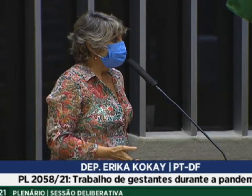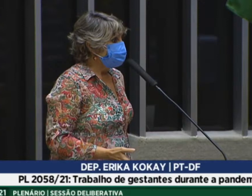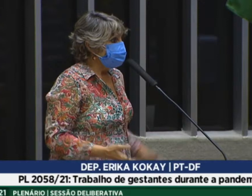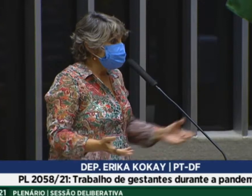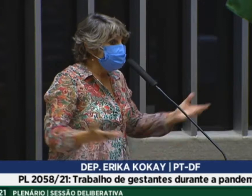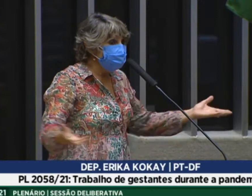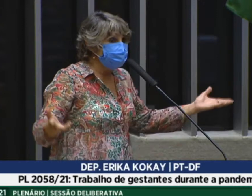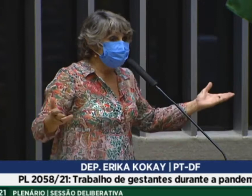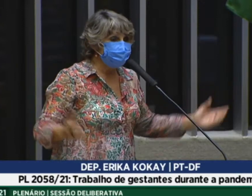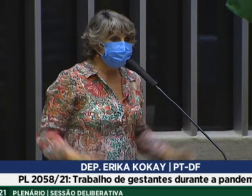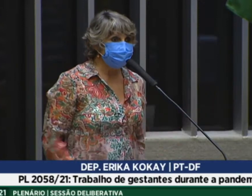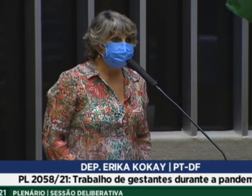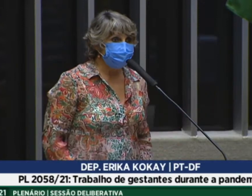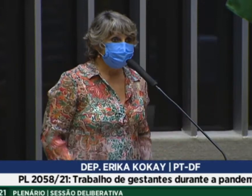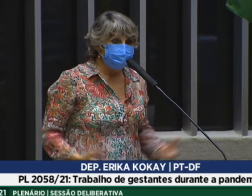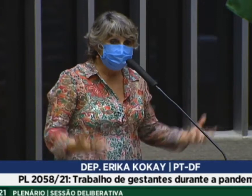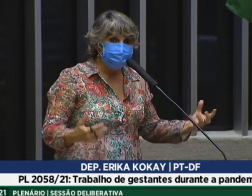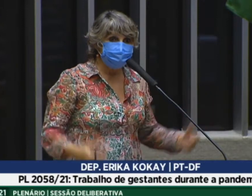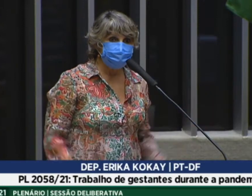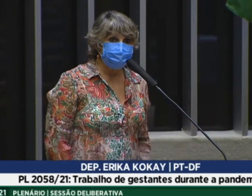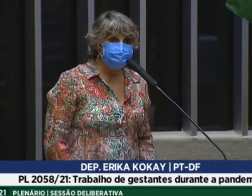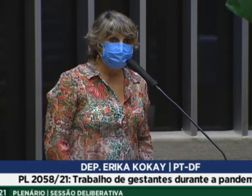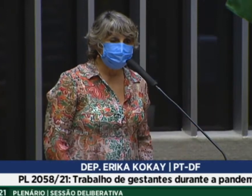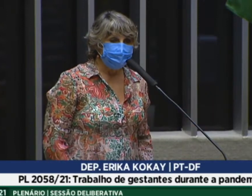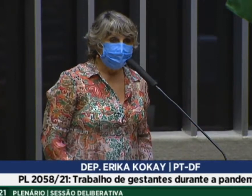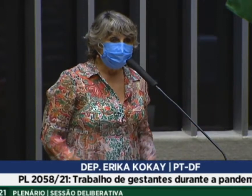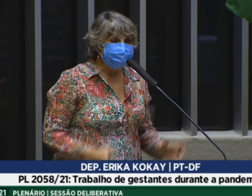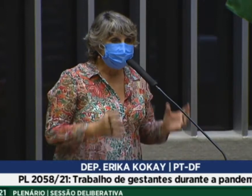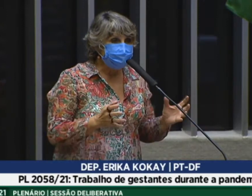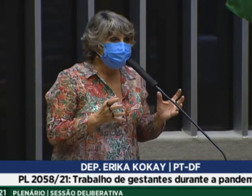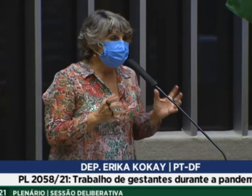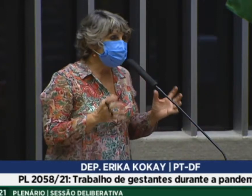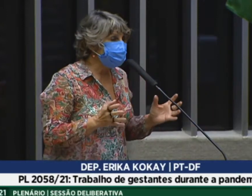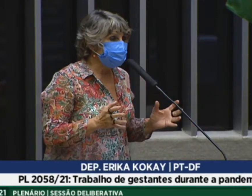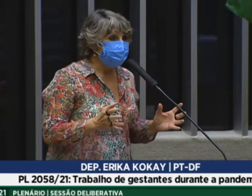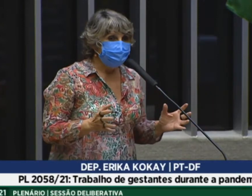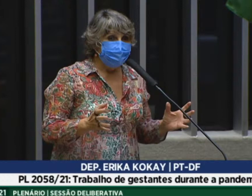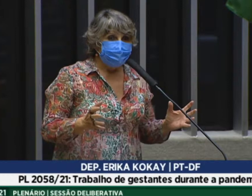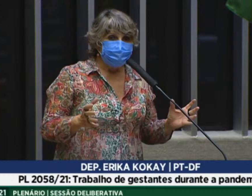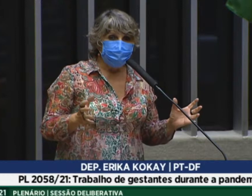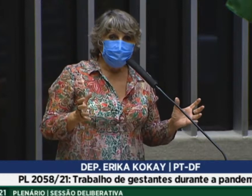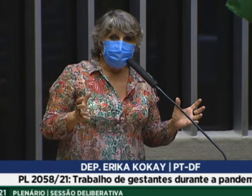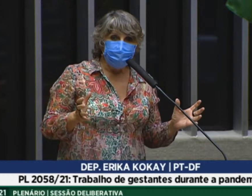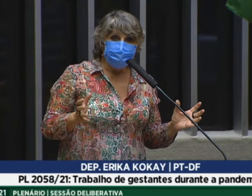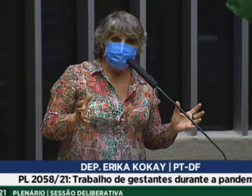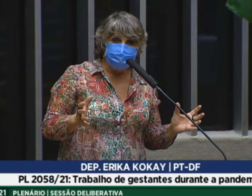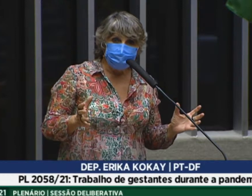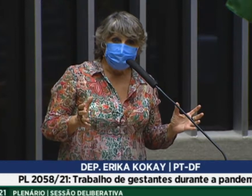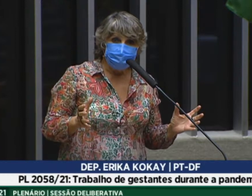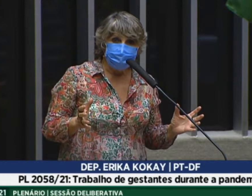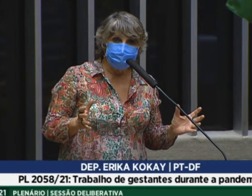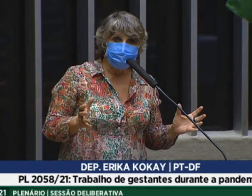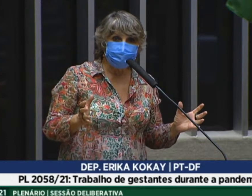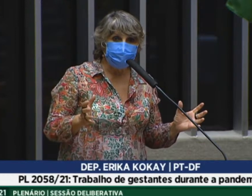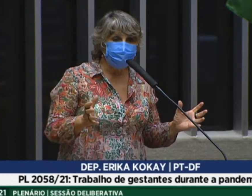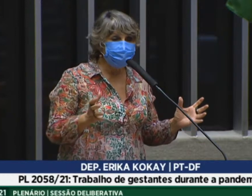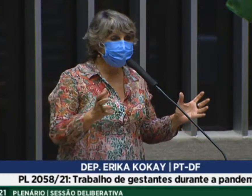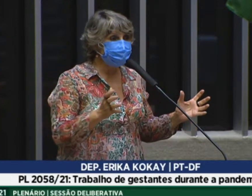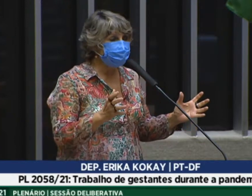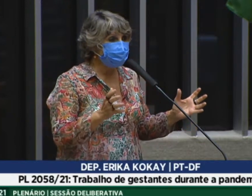DISSO, NÓS SABEMOS DISSO. MAS AQUI, O QUE SE QUER SOB O ARGUMENTO QUE HÁ UMA DISCRIMINAÇÃO DAS MULHERES